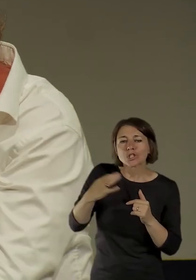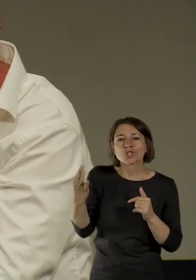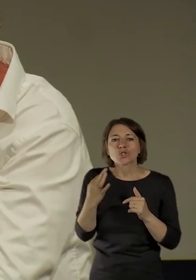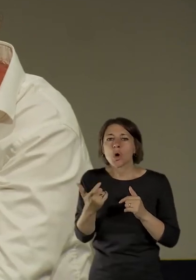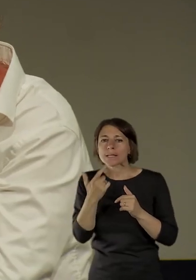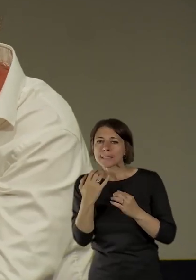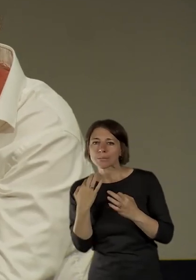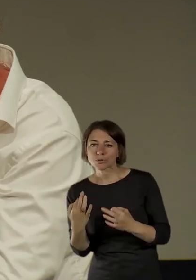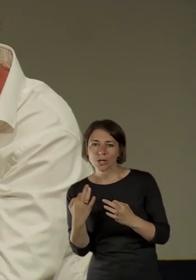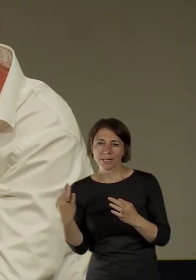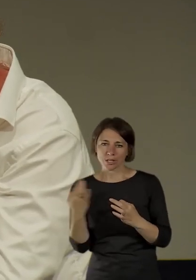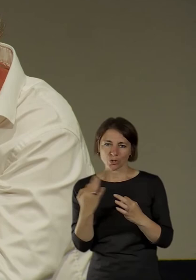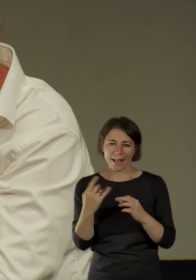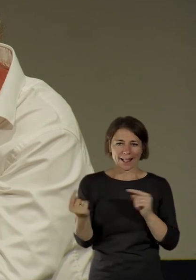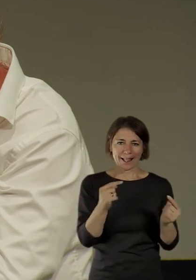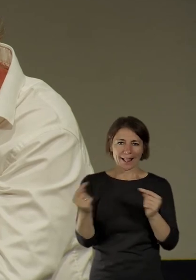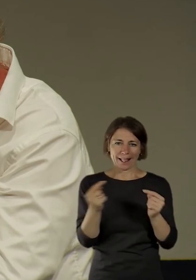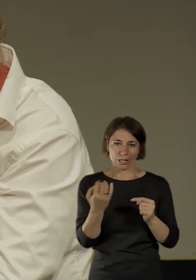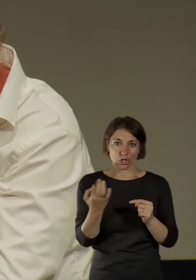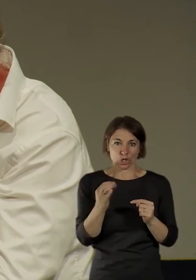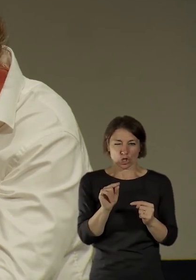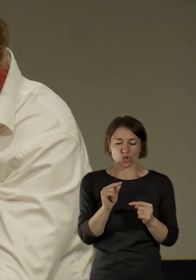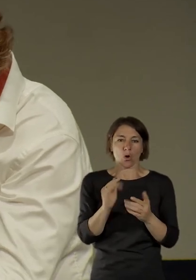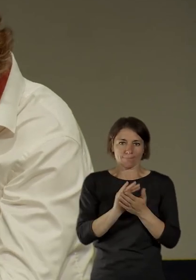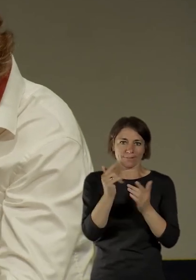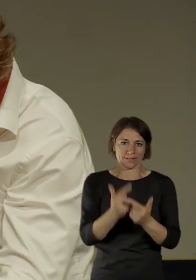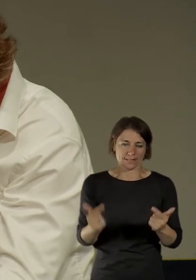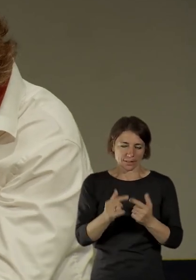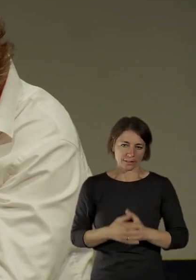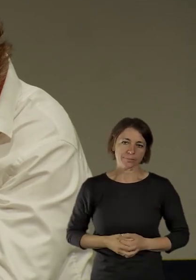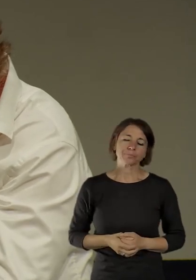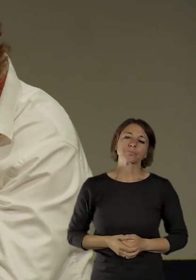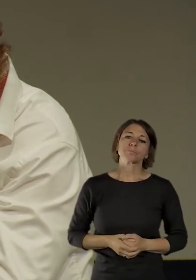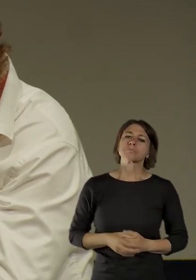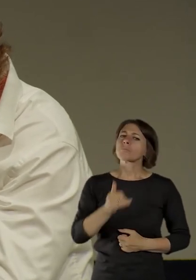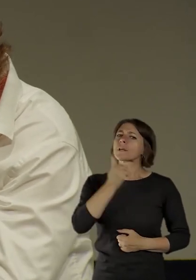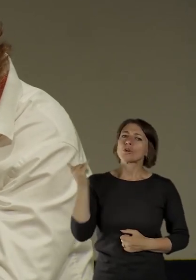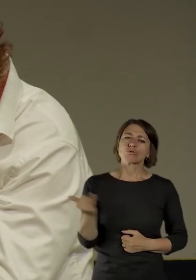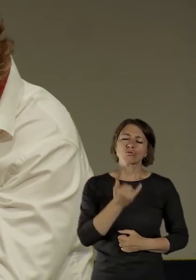A města, když jsou takhle zapsaný, mají nějakou ochrannou vzdálenost.